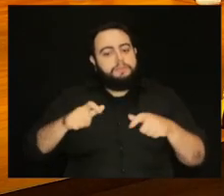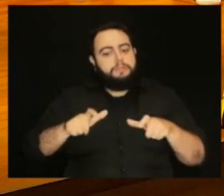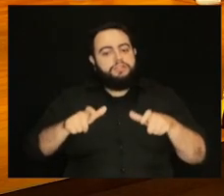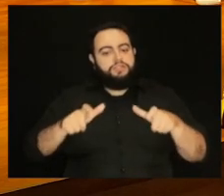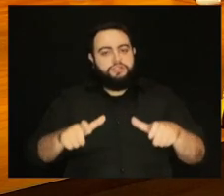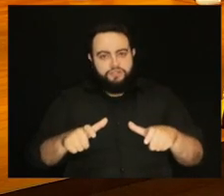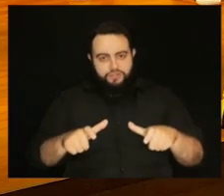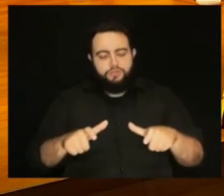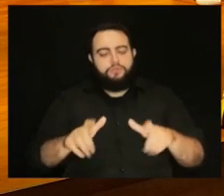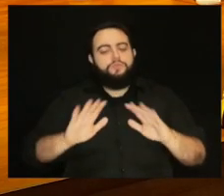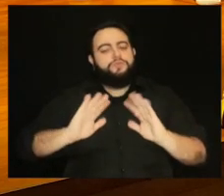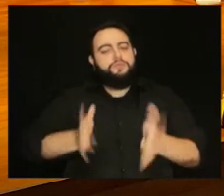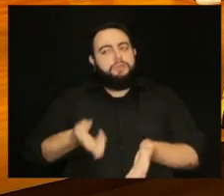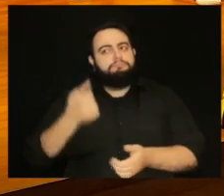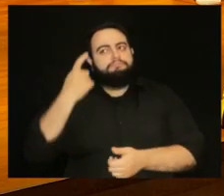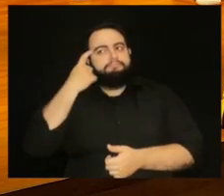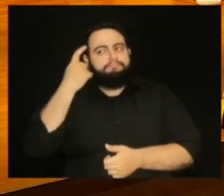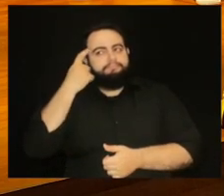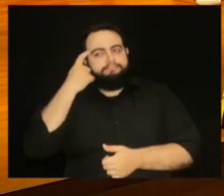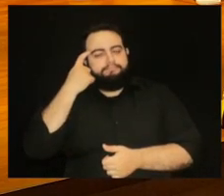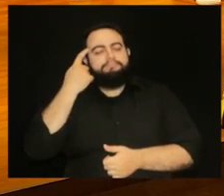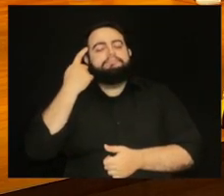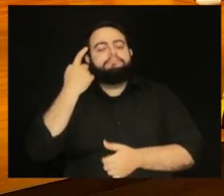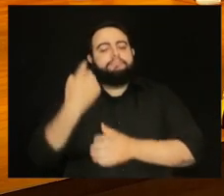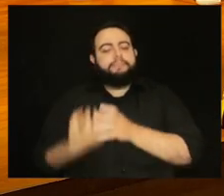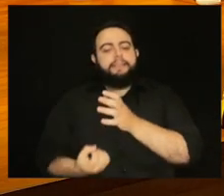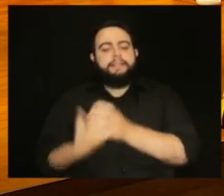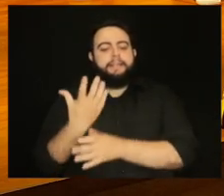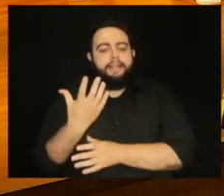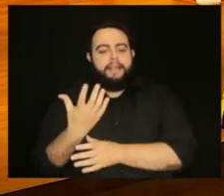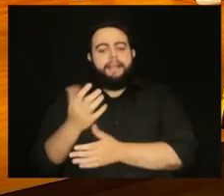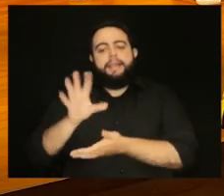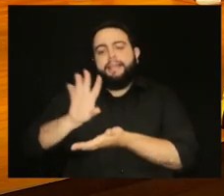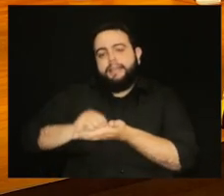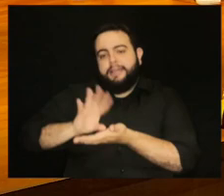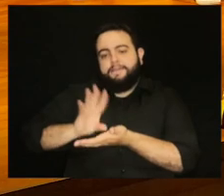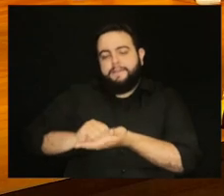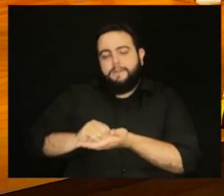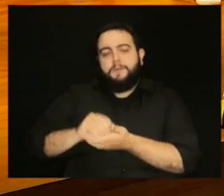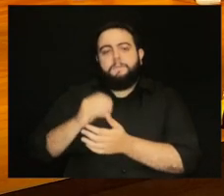pensando nisso, aí ele bota uma gravadora em Porto Alegre que é a casa elétrica que vai lançar os